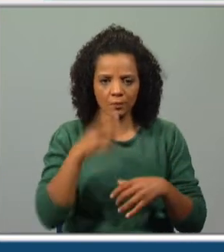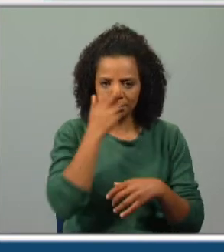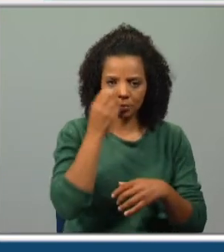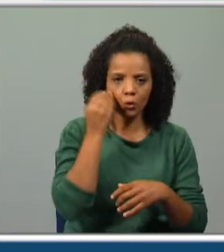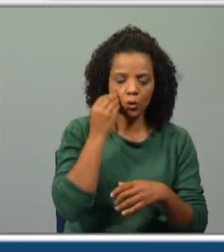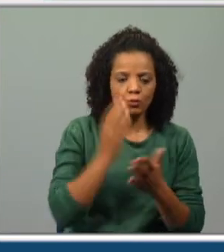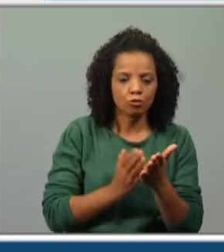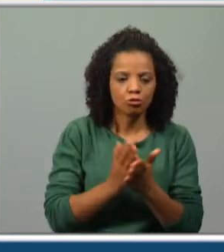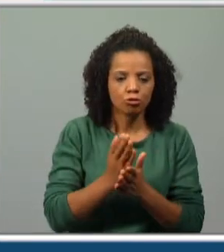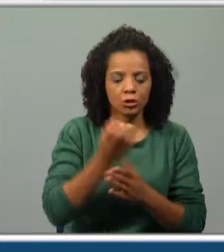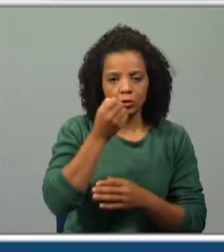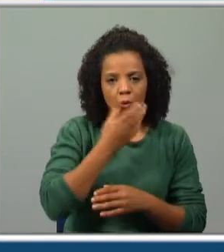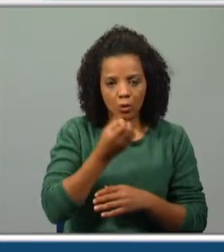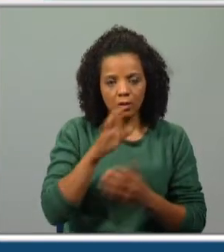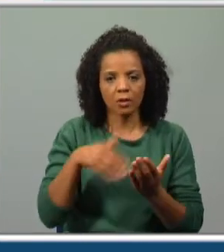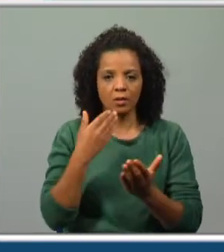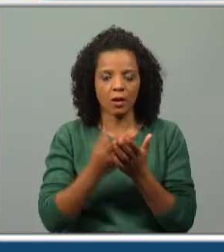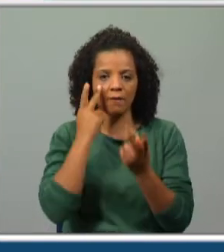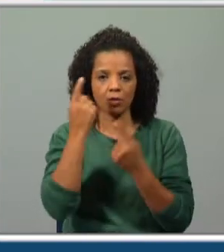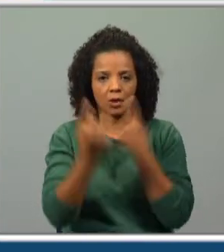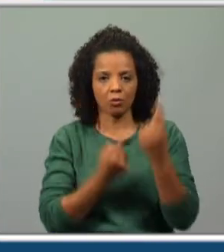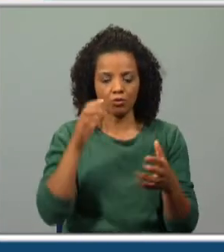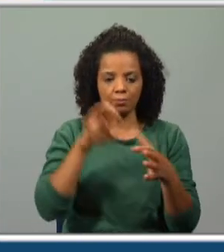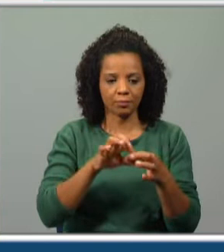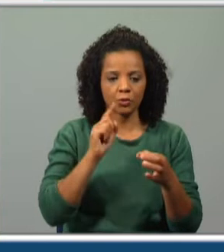do conto e transmite-se a visão de alguns quanto há a essência e às 故事和傳達的願景一些和本質一樣多